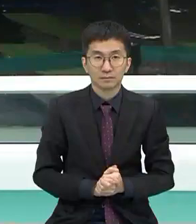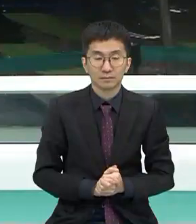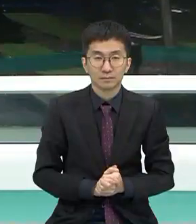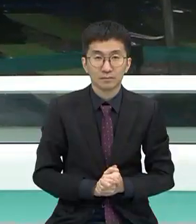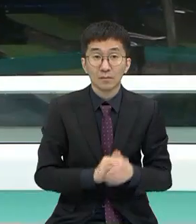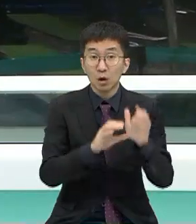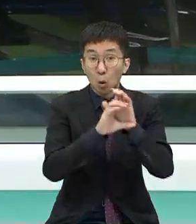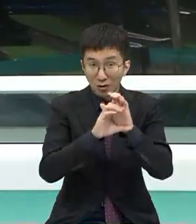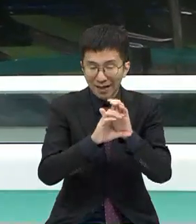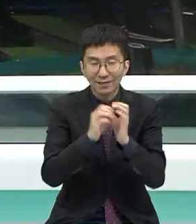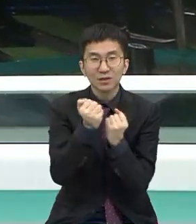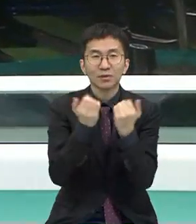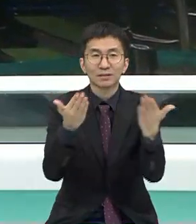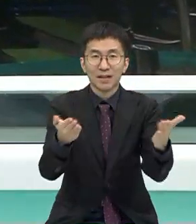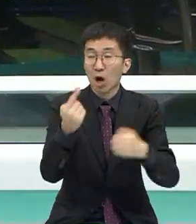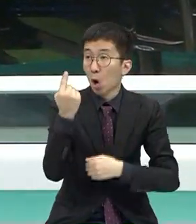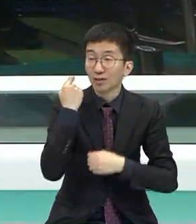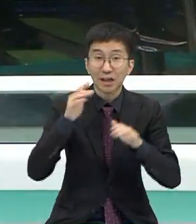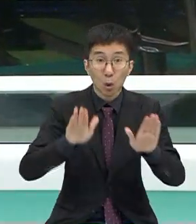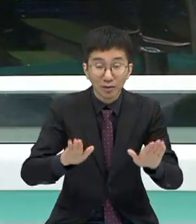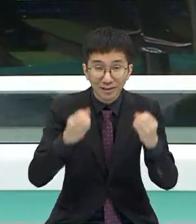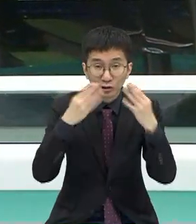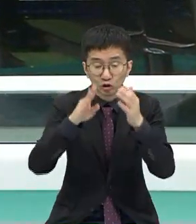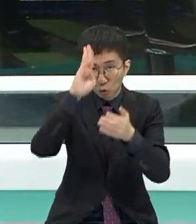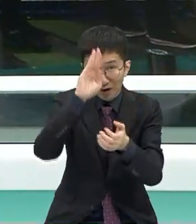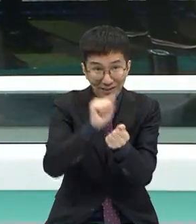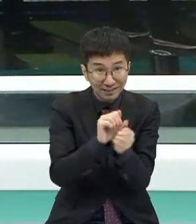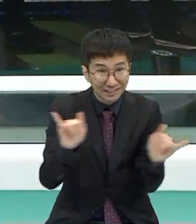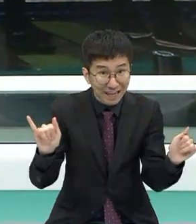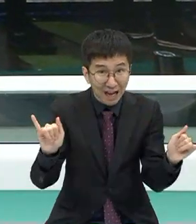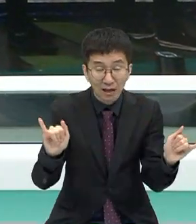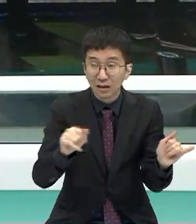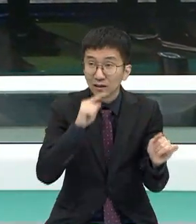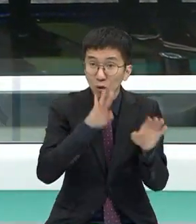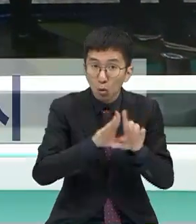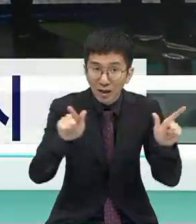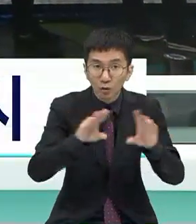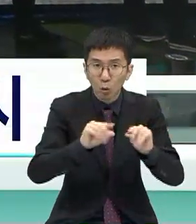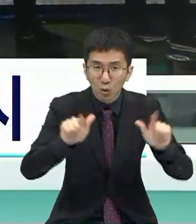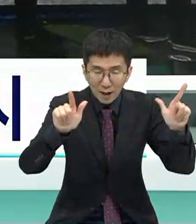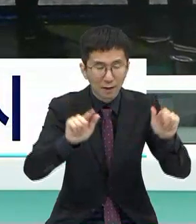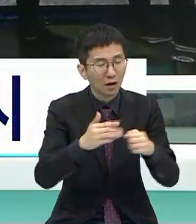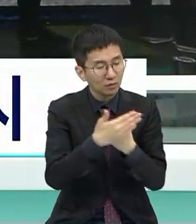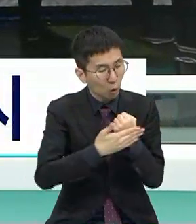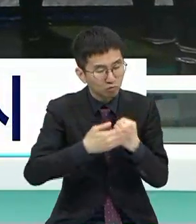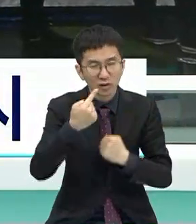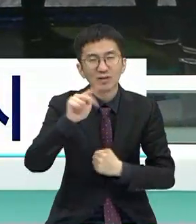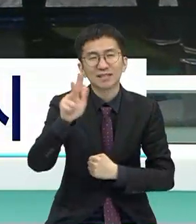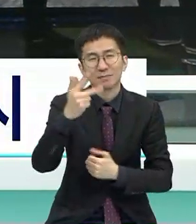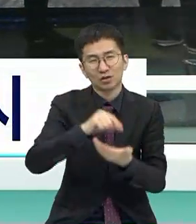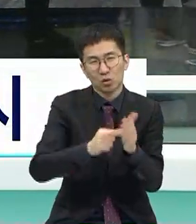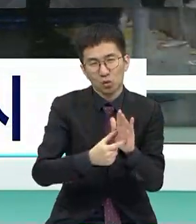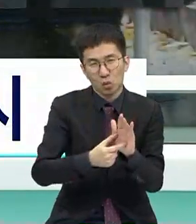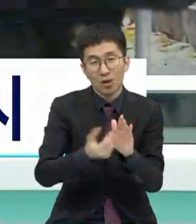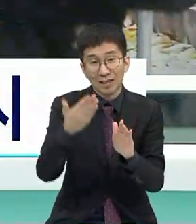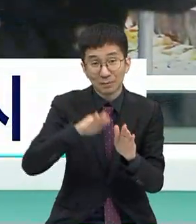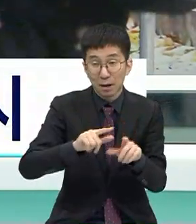(앵커) 코로나19 소식입니다. 어제 오늘 신규 확진은 휴일 영향으로 1,700명대에 머물렀지만 단계적 일상 회복